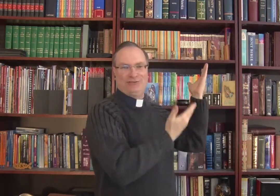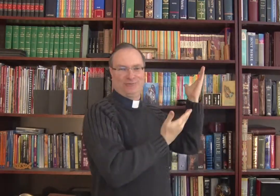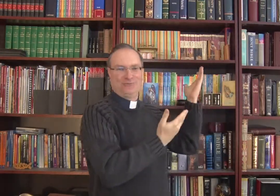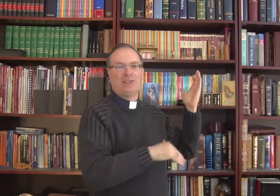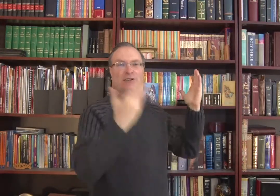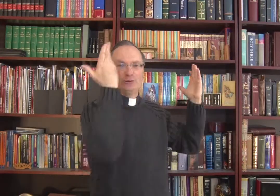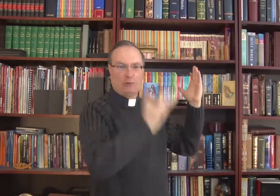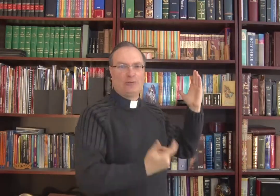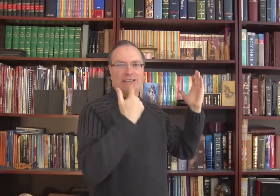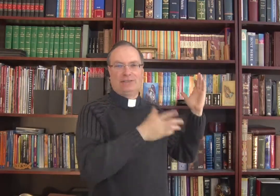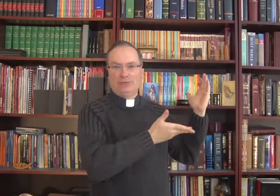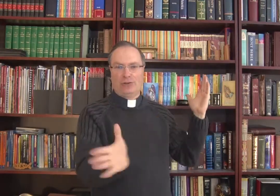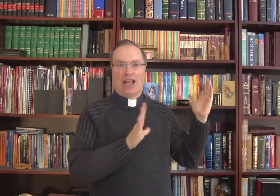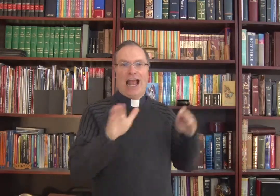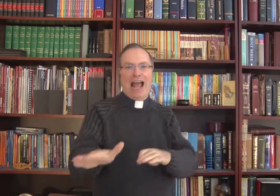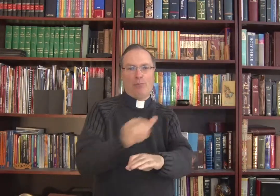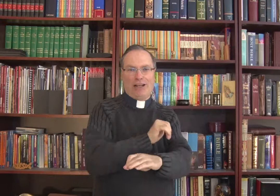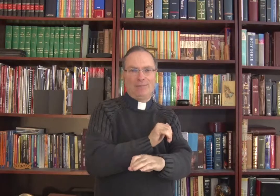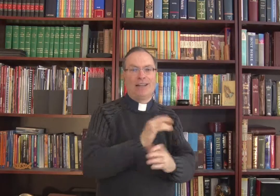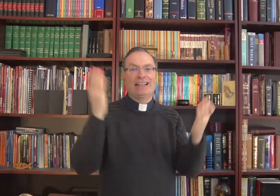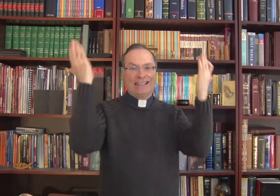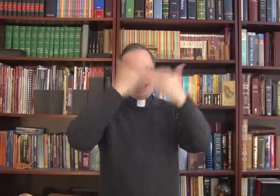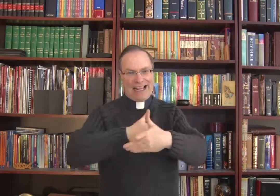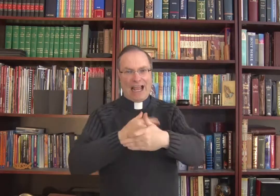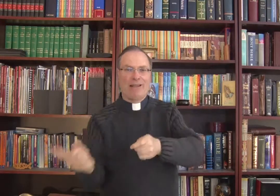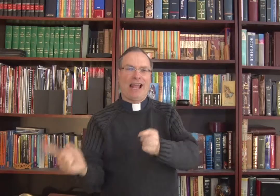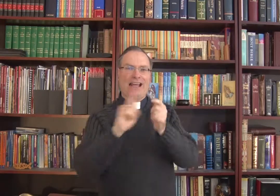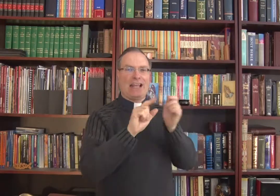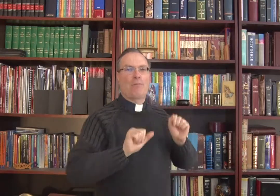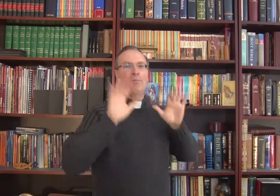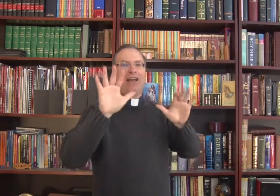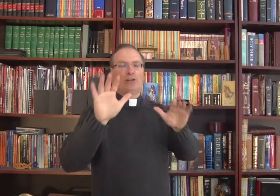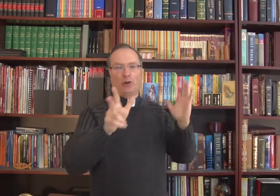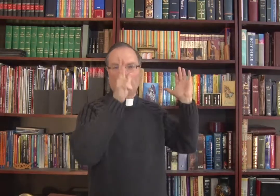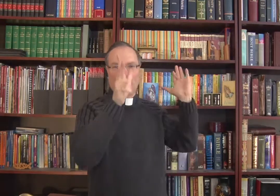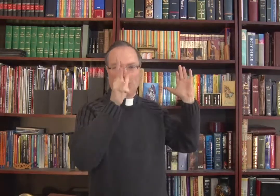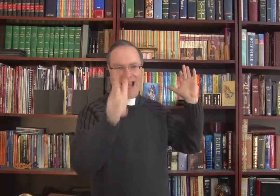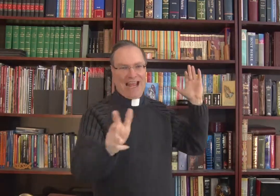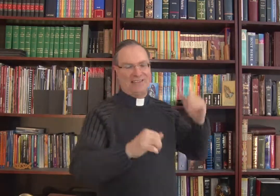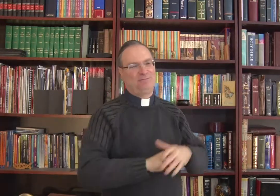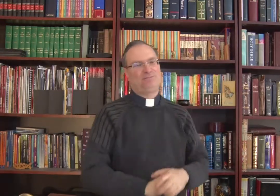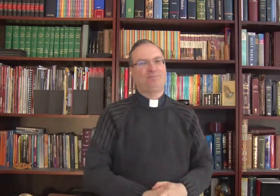de celui qui vous a appelés des ténèbres à sa merveilleuse lumière.»